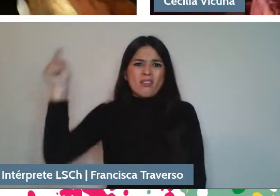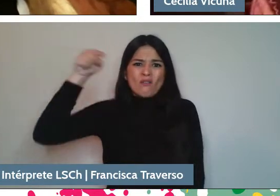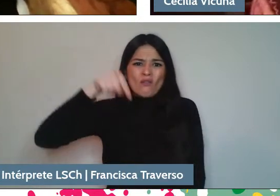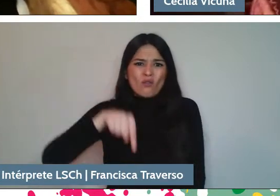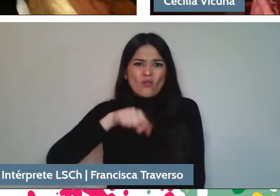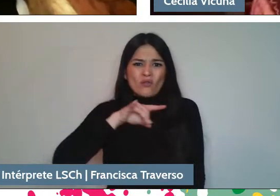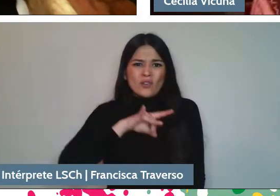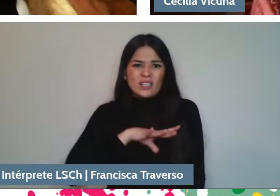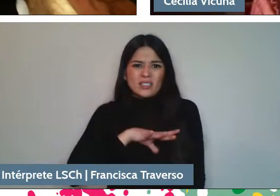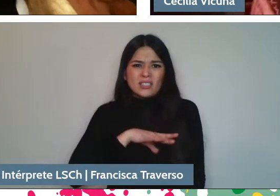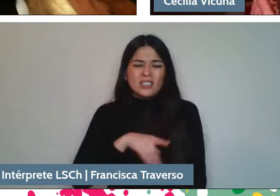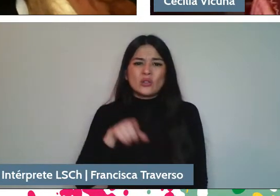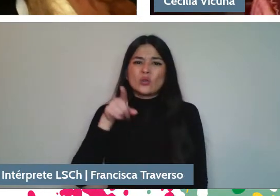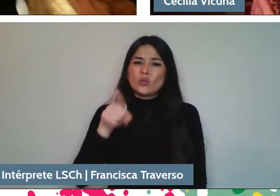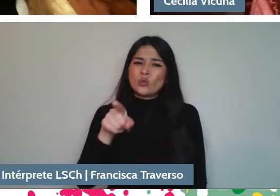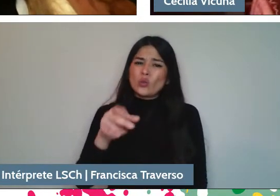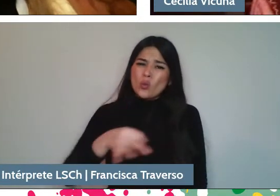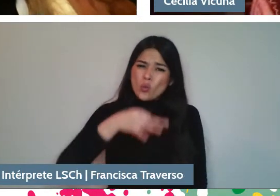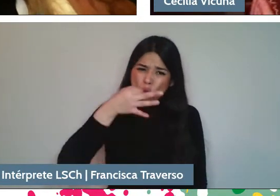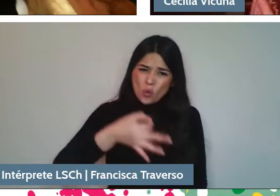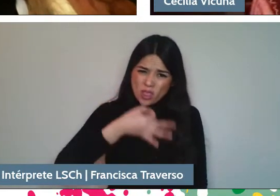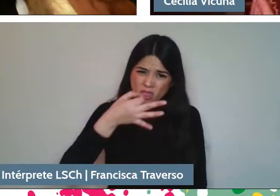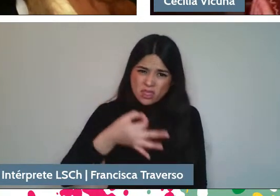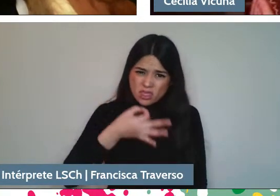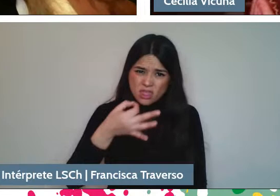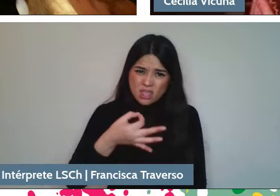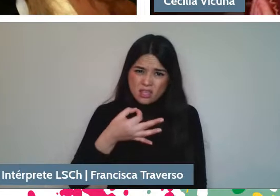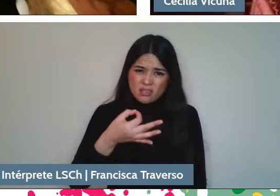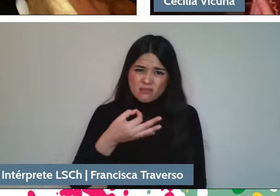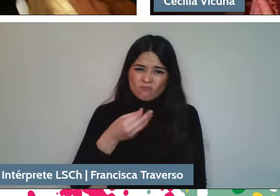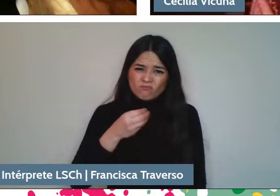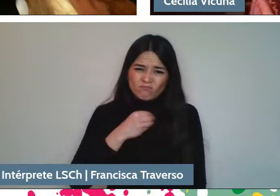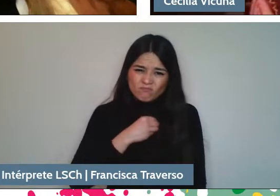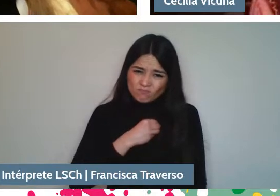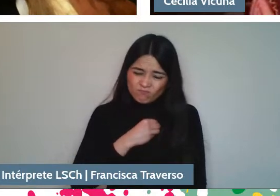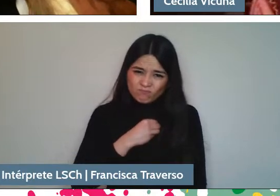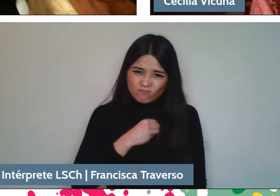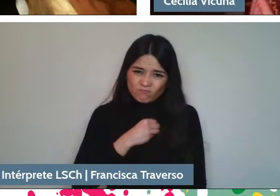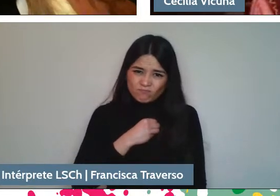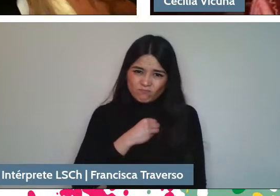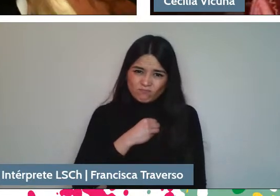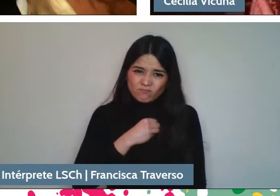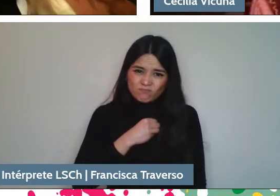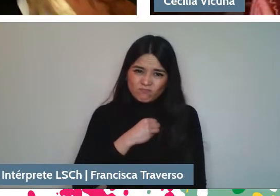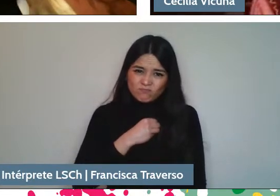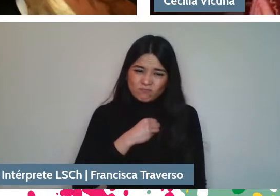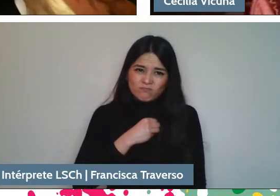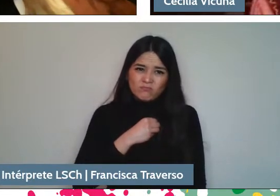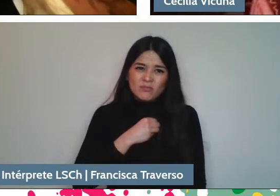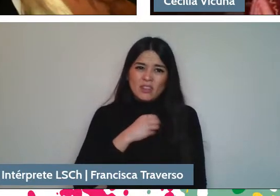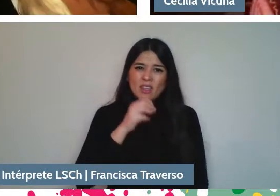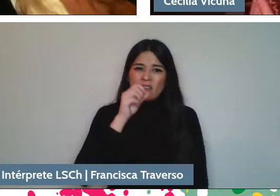tú hablas de la lucidez que te produce la pena del golpe y de todo el proceso del golpe.